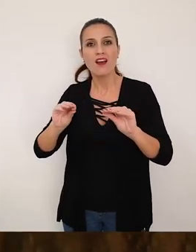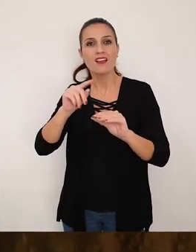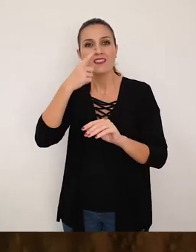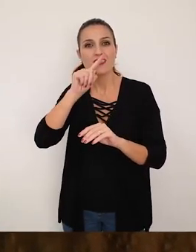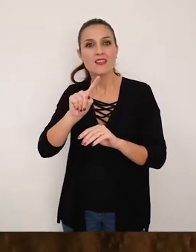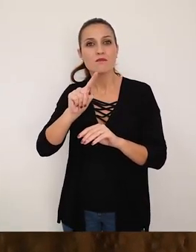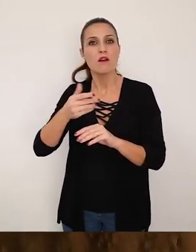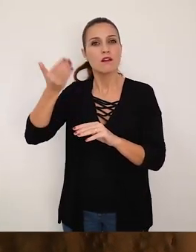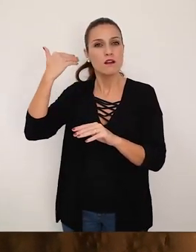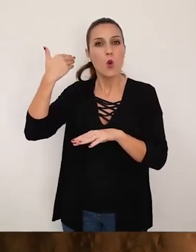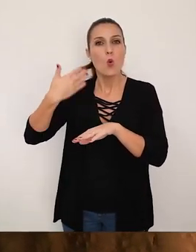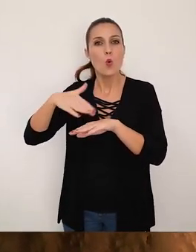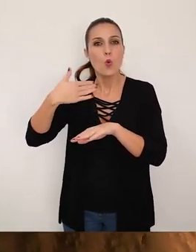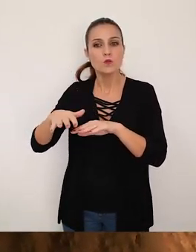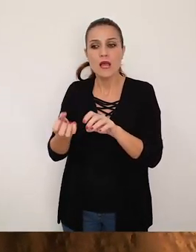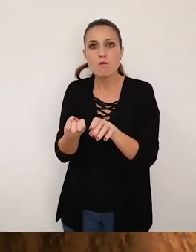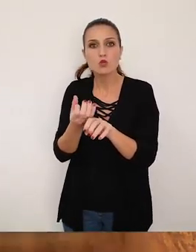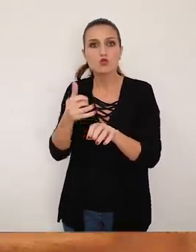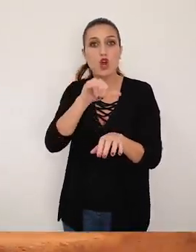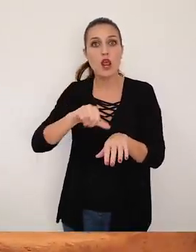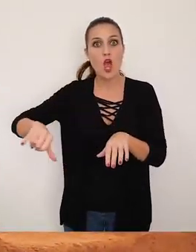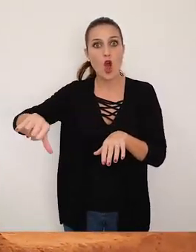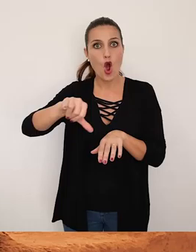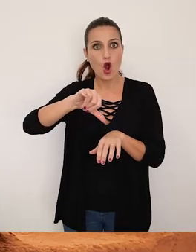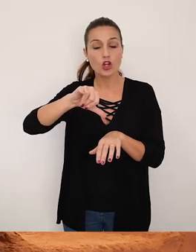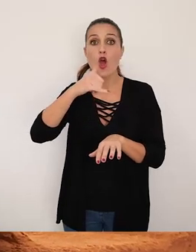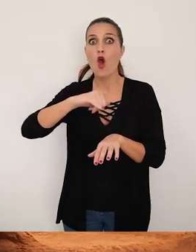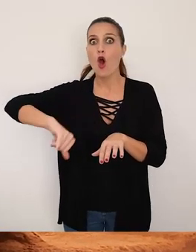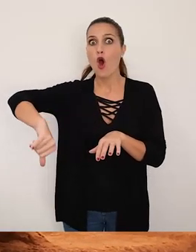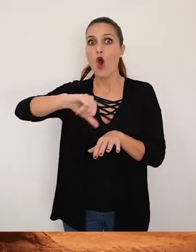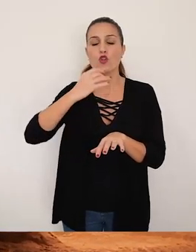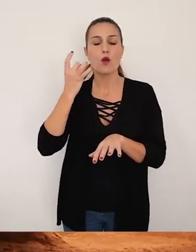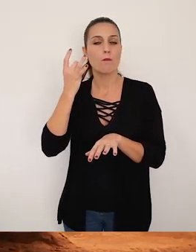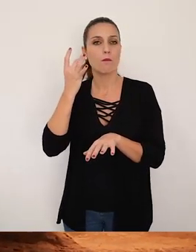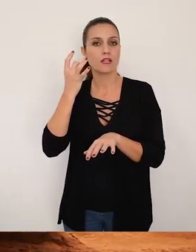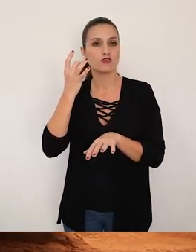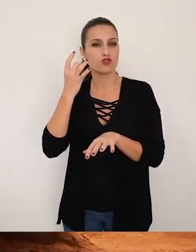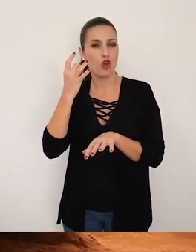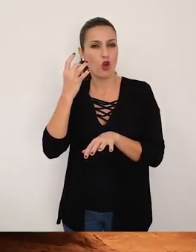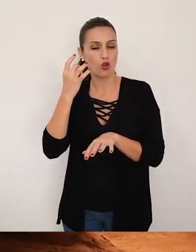originali utilizzate in passato per la produzione dell’olio, prezioso prodotto dell’economia